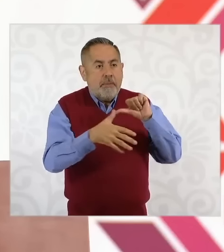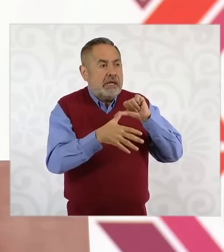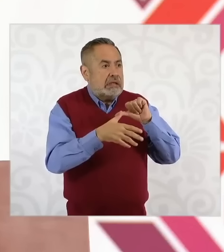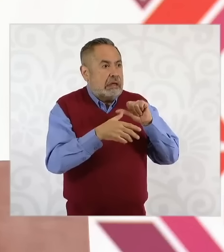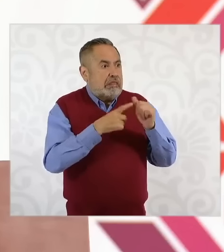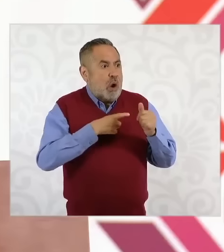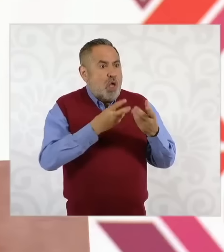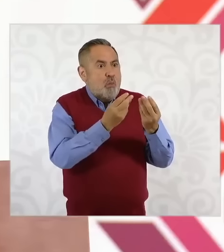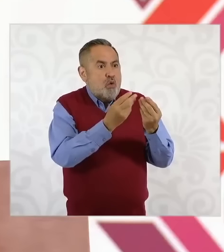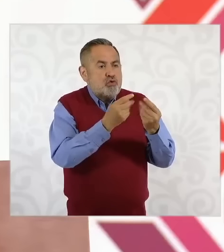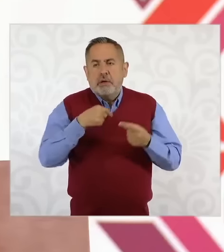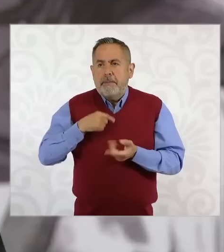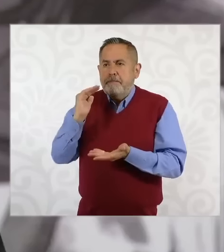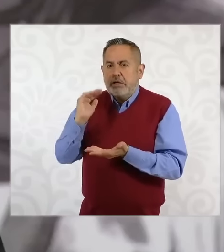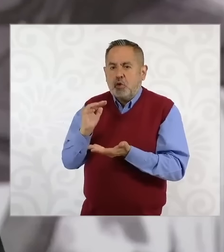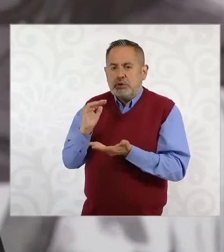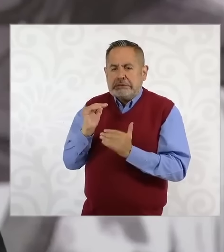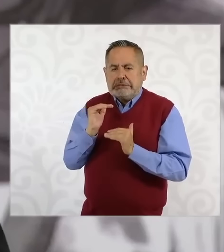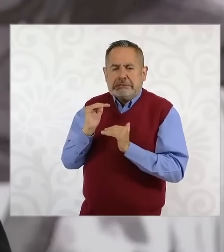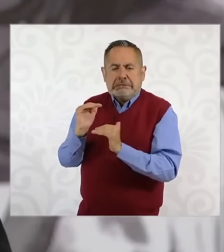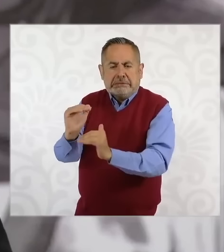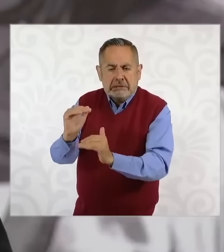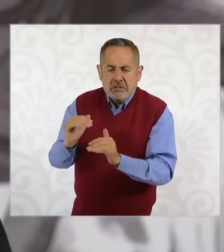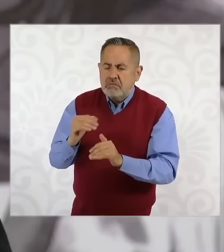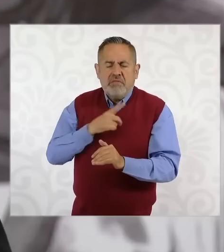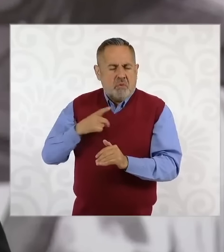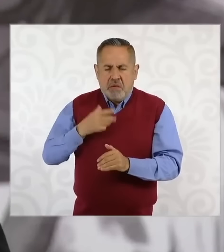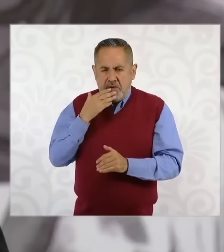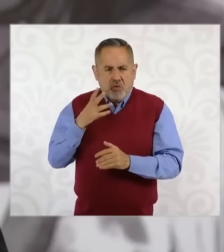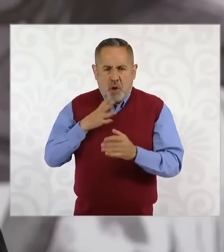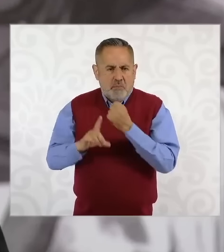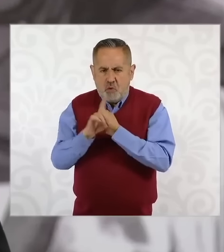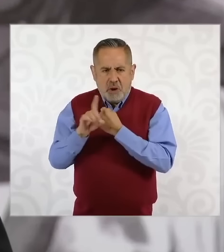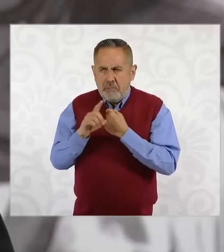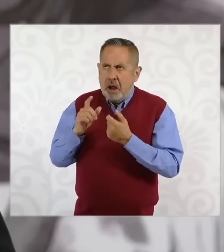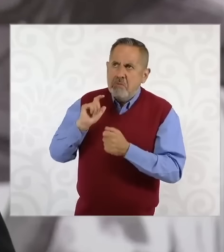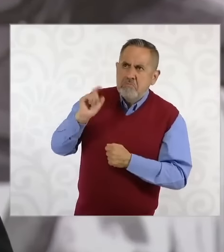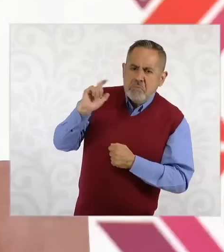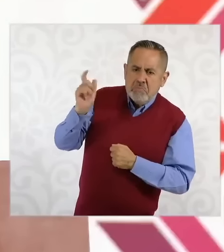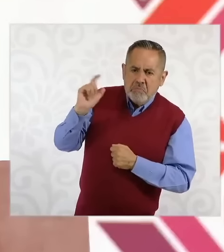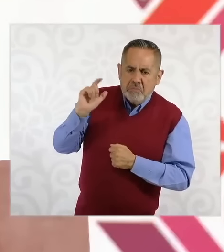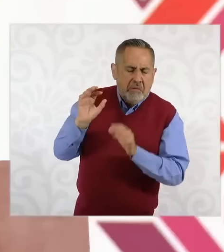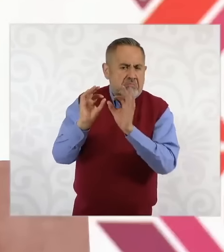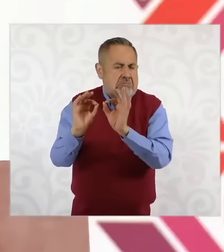no hay absolutamente ningún eh problema con eh su financiamiento y es muy importante mencionarlo,